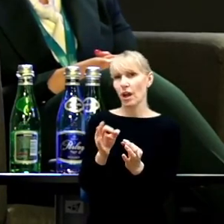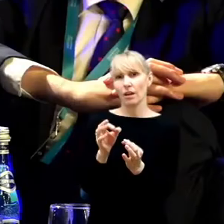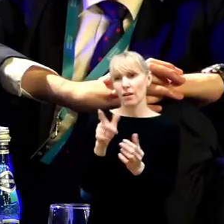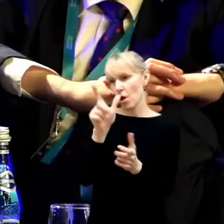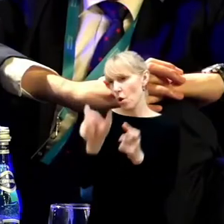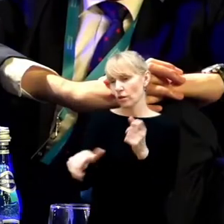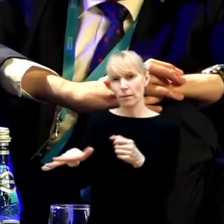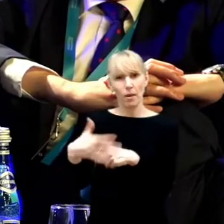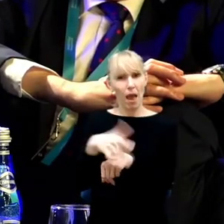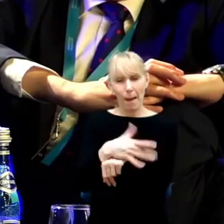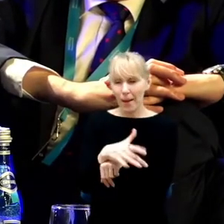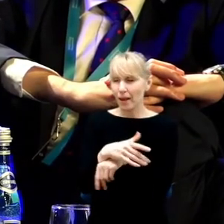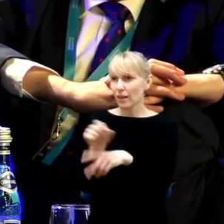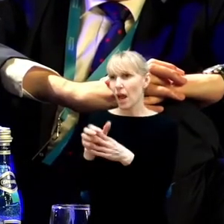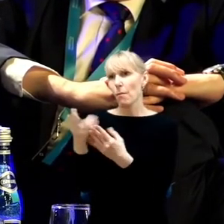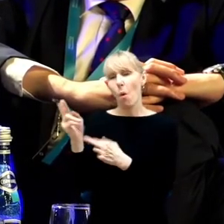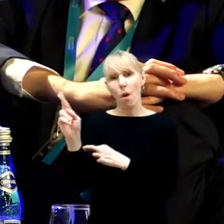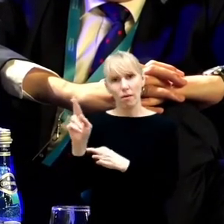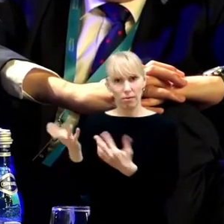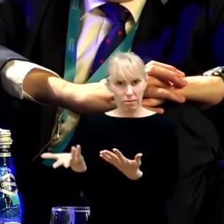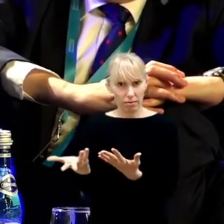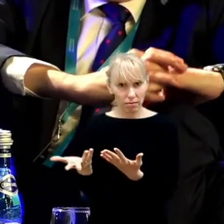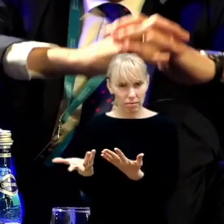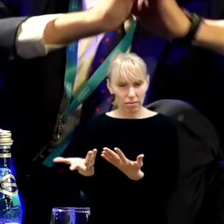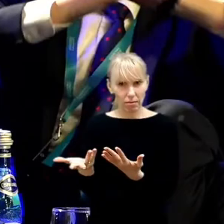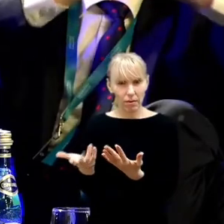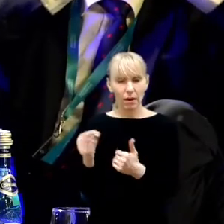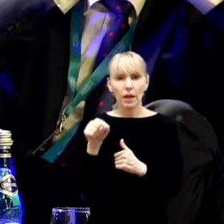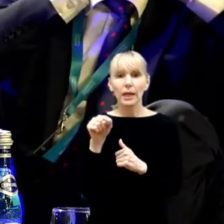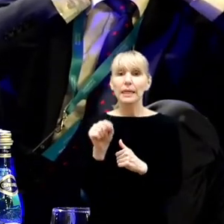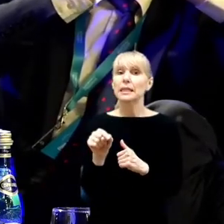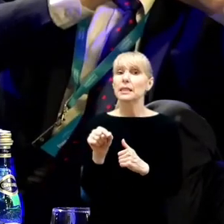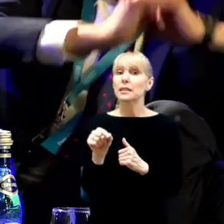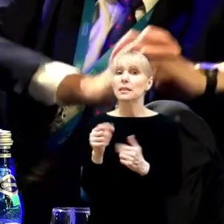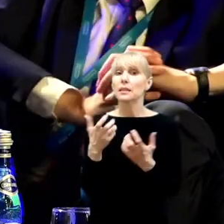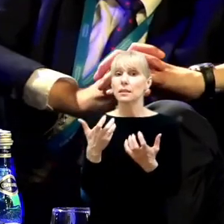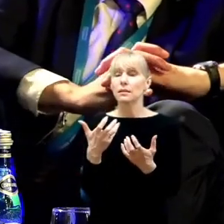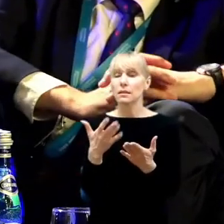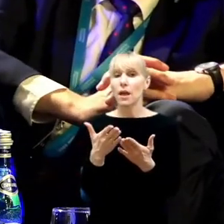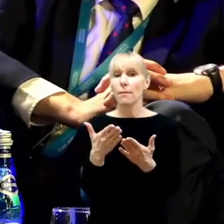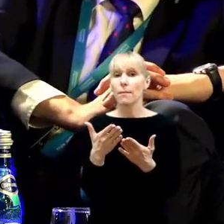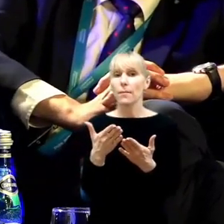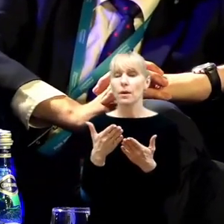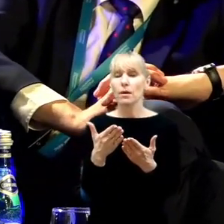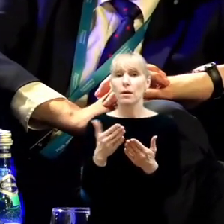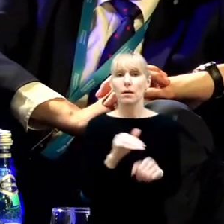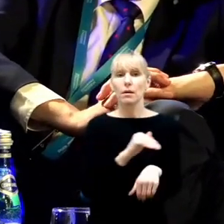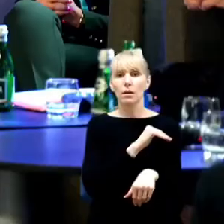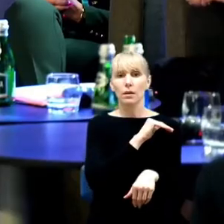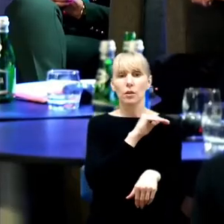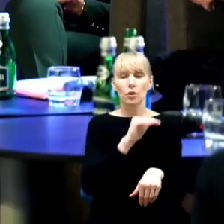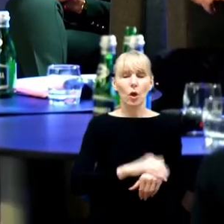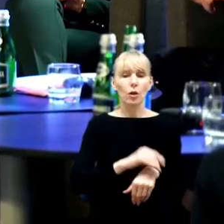Jeżeli chcemy zgodnie ze sztuką budowlaną i z tendencjami i energetyka